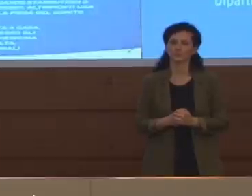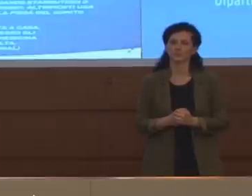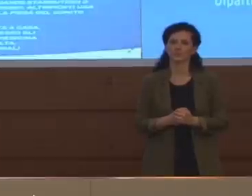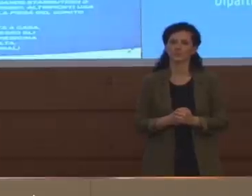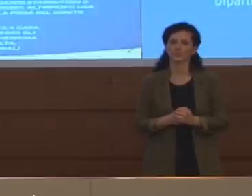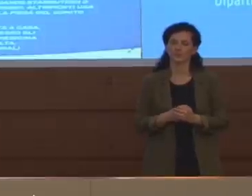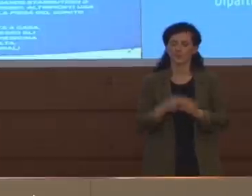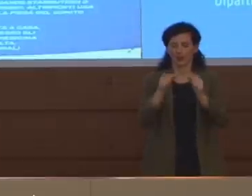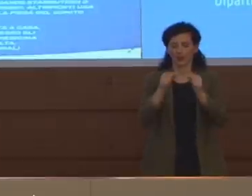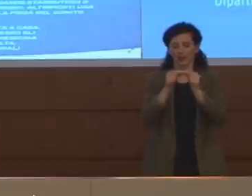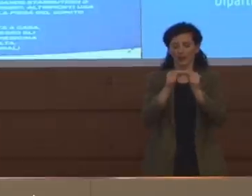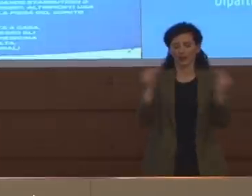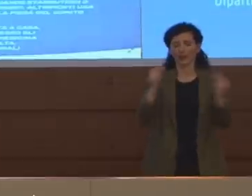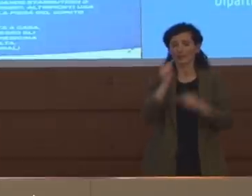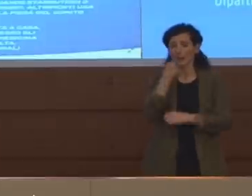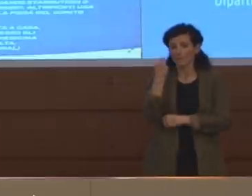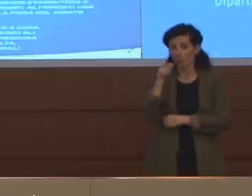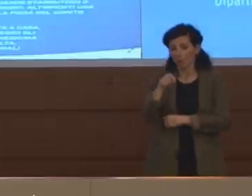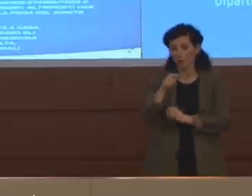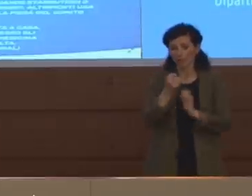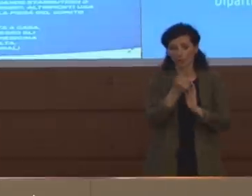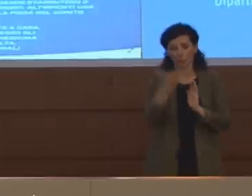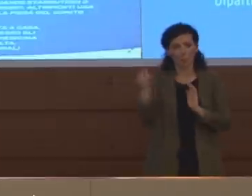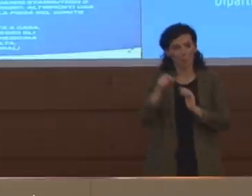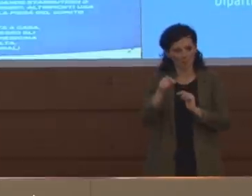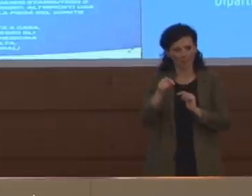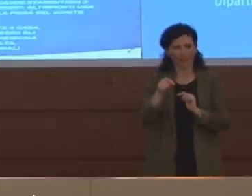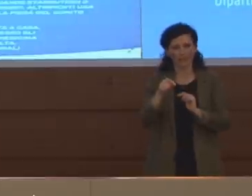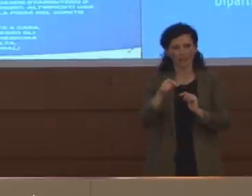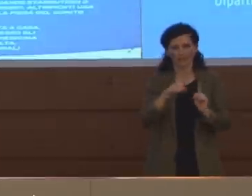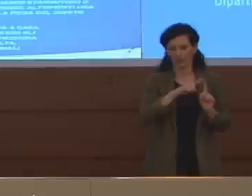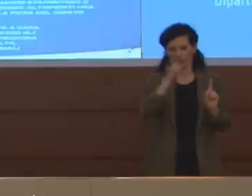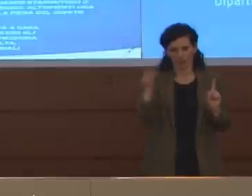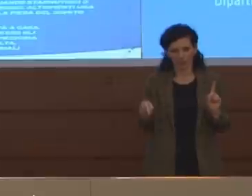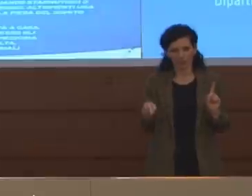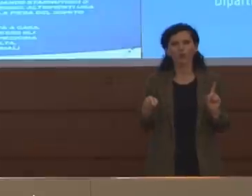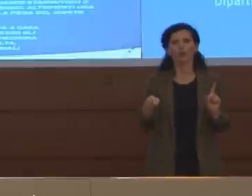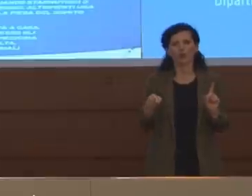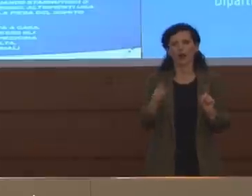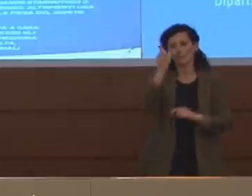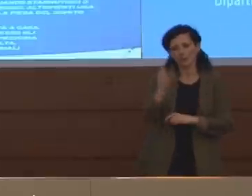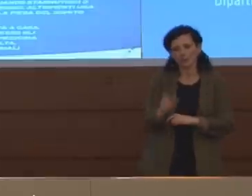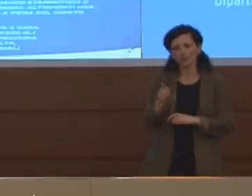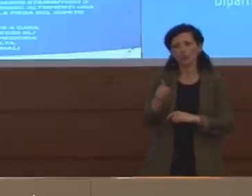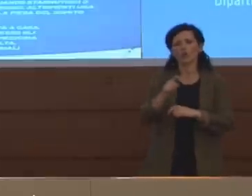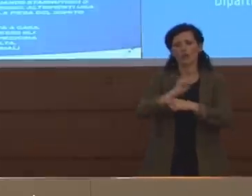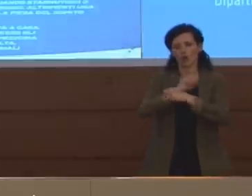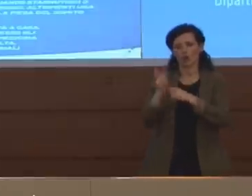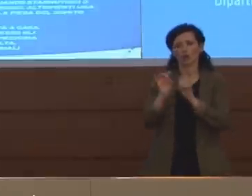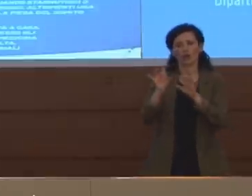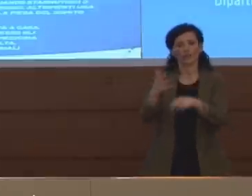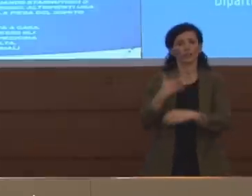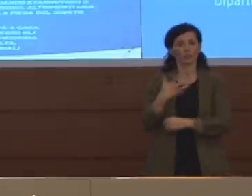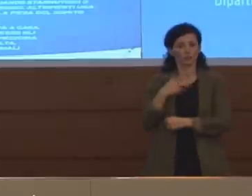il numero dei positivi. Allora, anche qui faccio una riflessione. Se lo normalizziamo